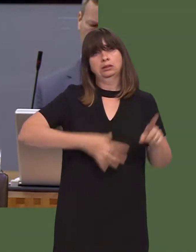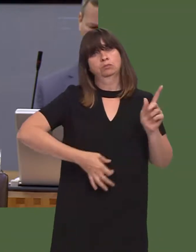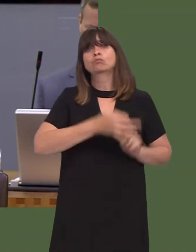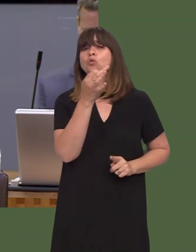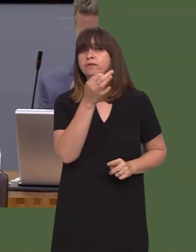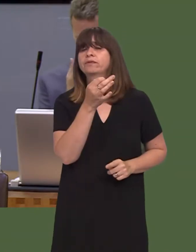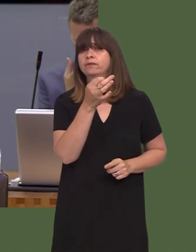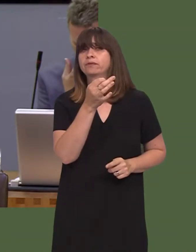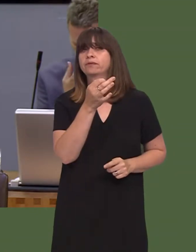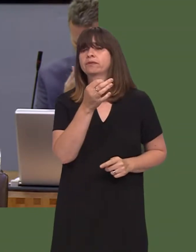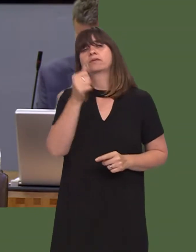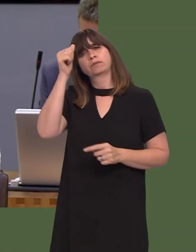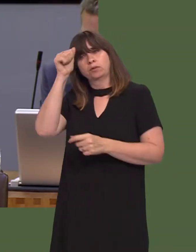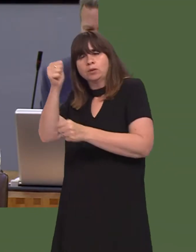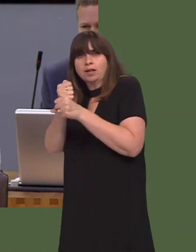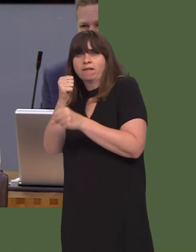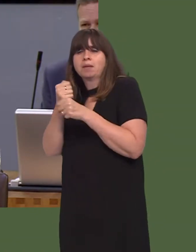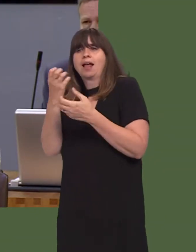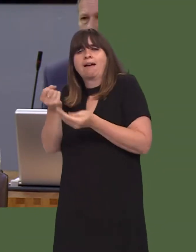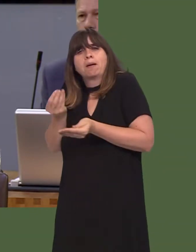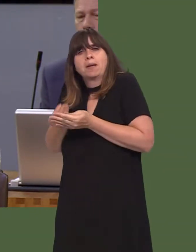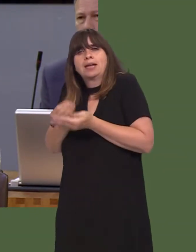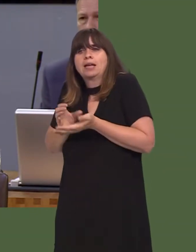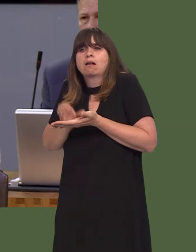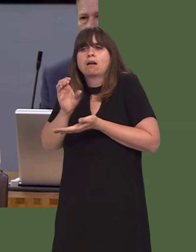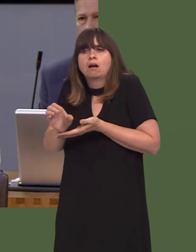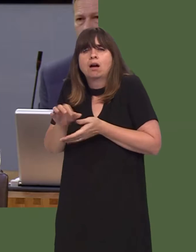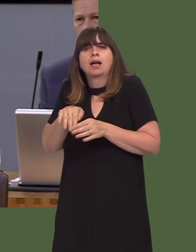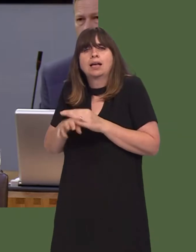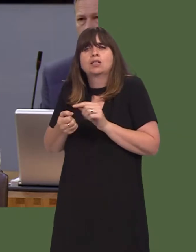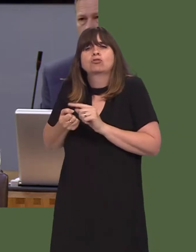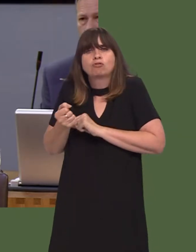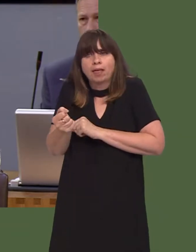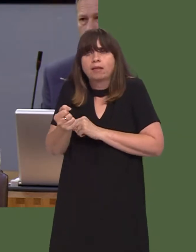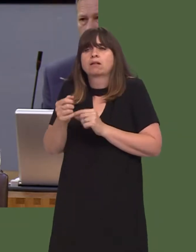yn buddsoddi arian mewn prosiectau rheilffyrdd, y byddwch chiín gwneud hyn gyda rhanddeiliaid